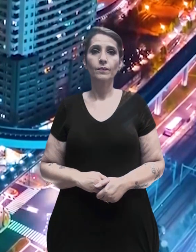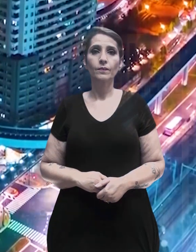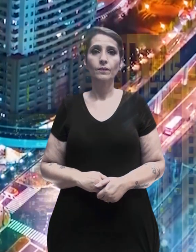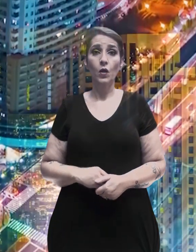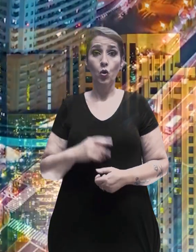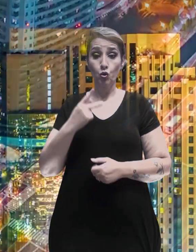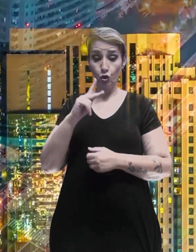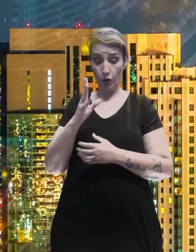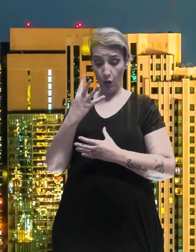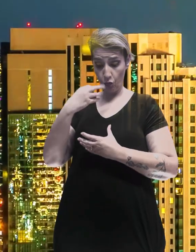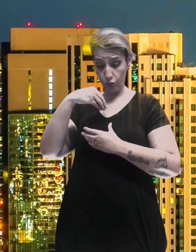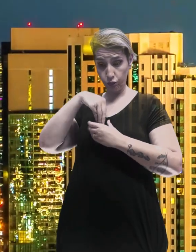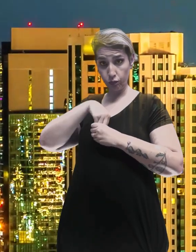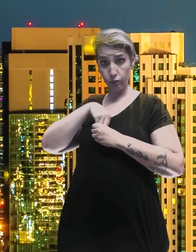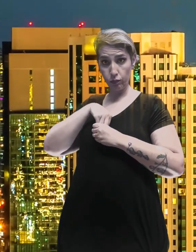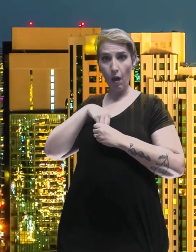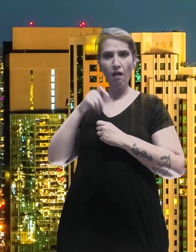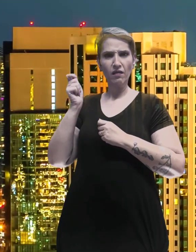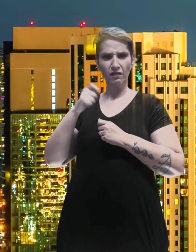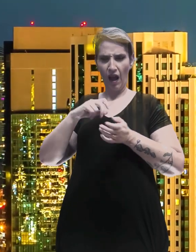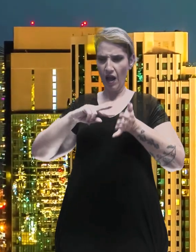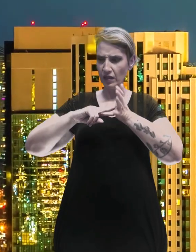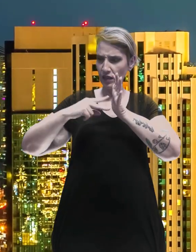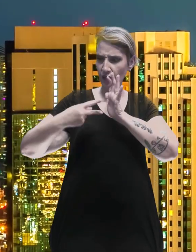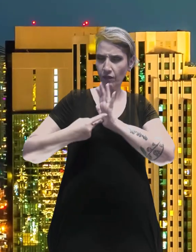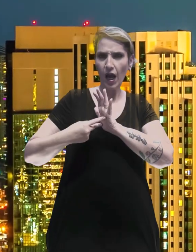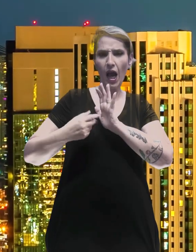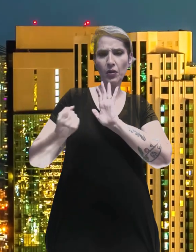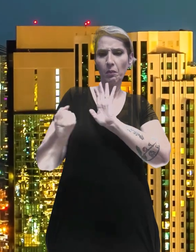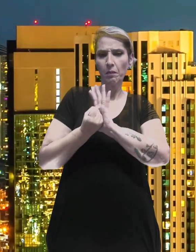A sua essência... não pode ser definida por rótulos ou limitações.